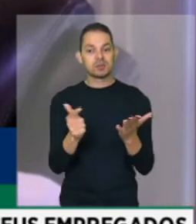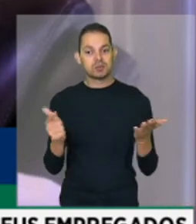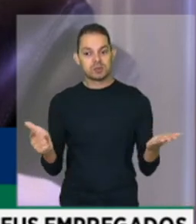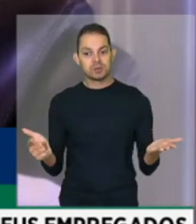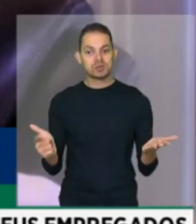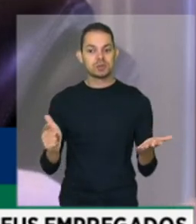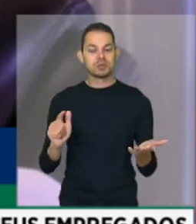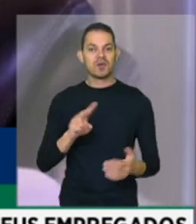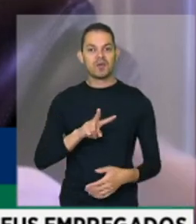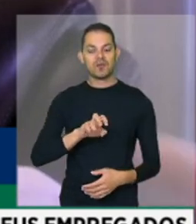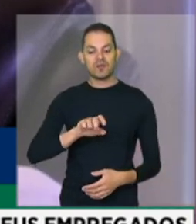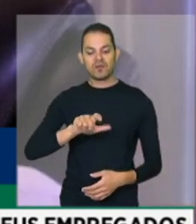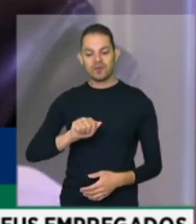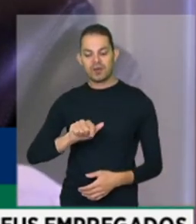DINHEIRO, SE RECEBE VERBA. O JORNALISMO QUE NÃO TEM